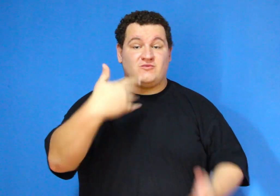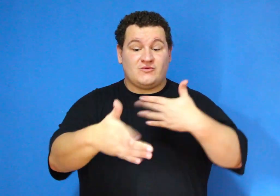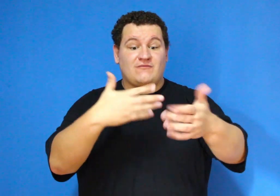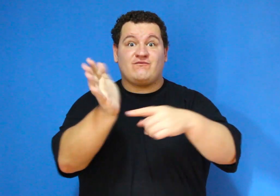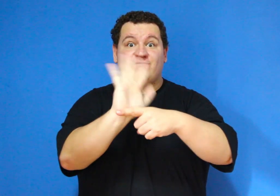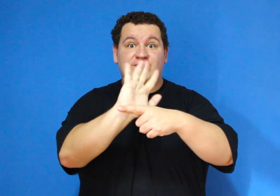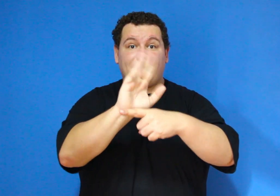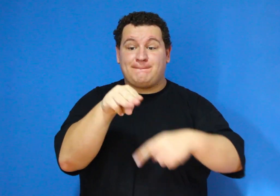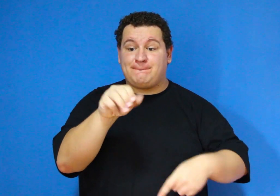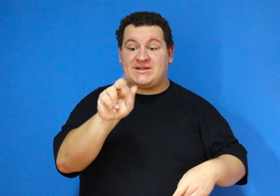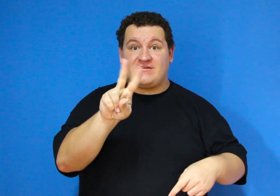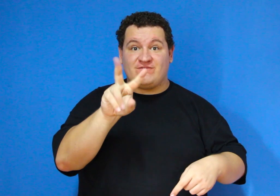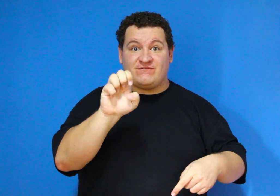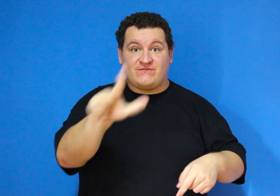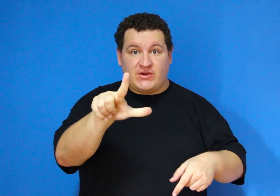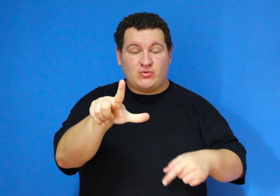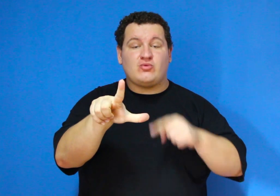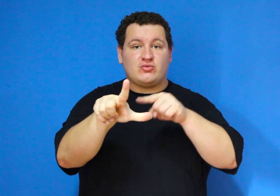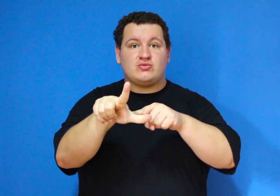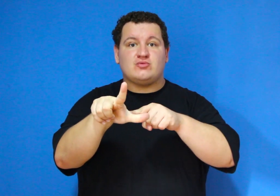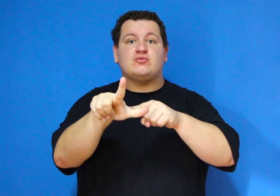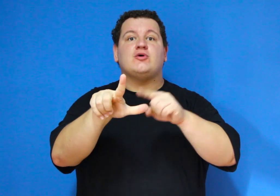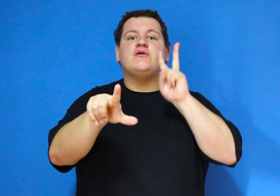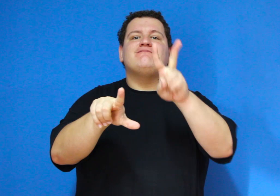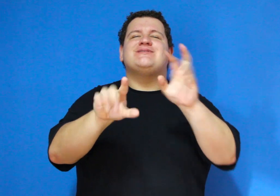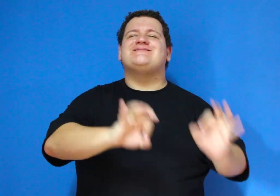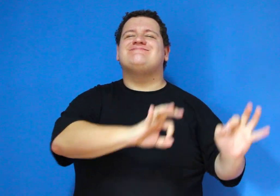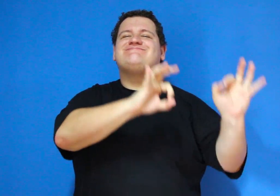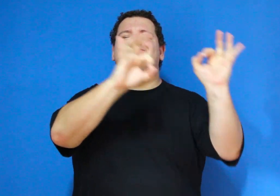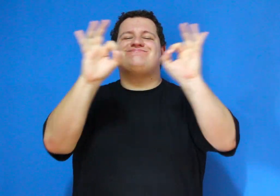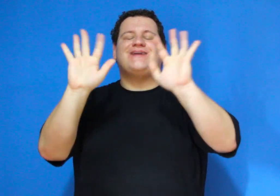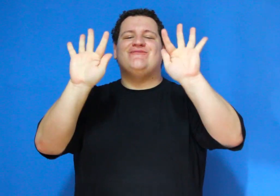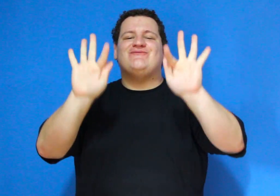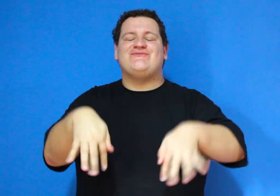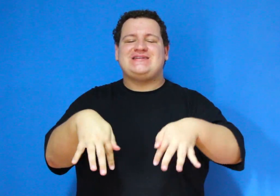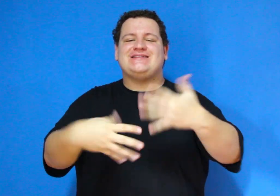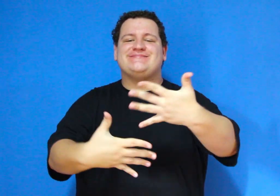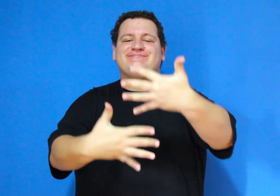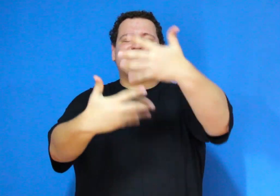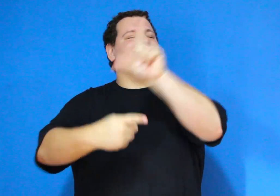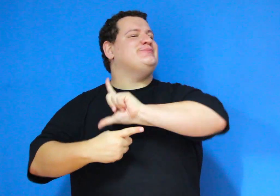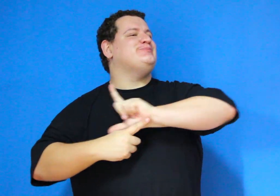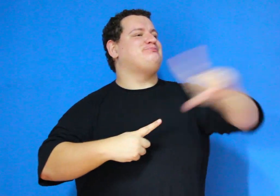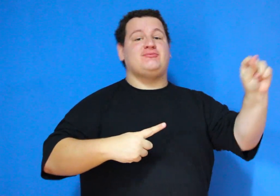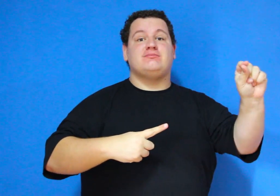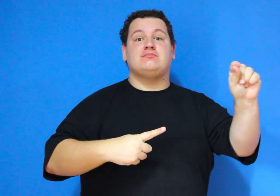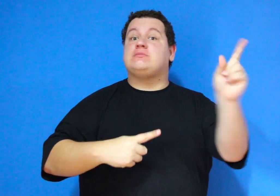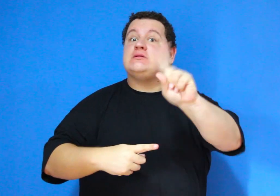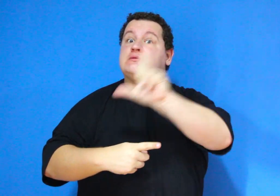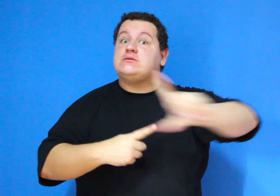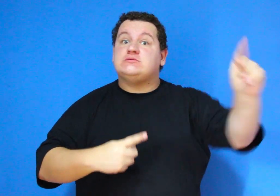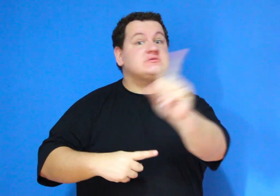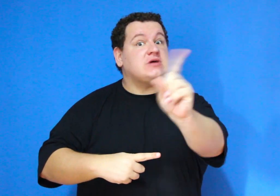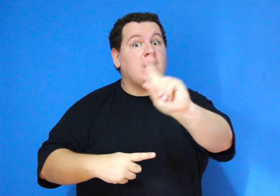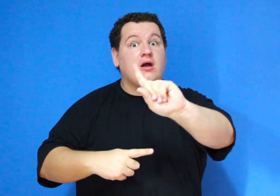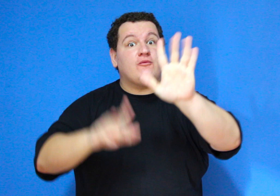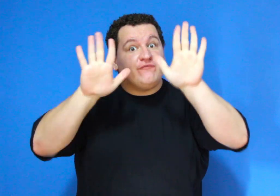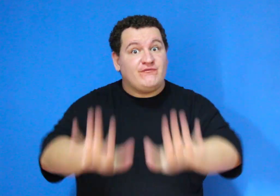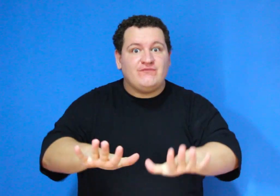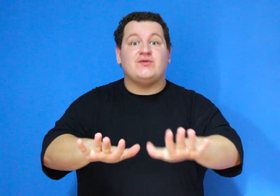Quando assistir qualquer filme da Marvel, não saia durante créditos finais!